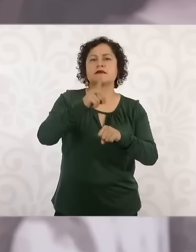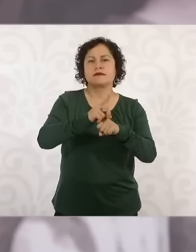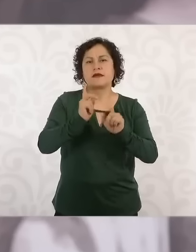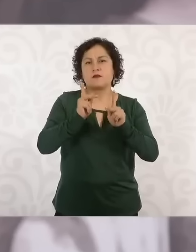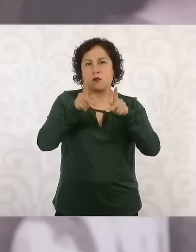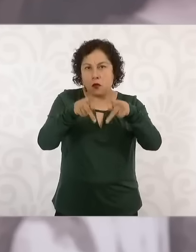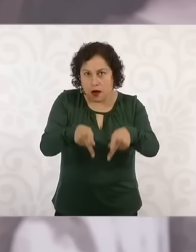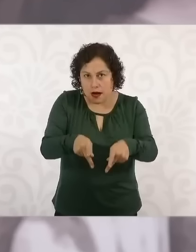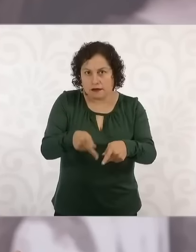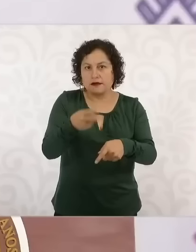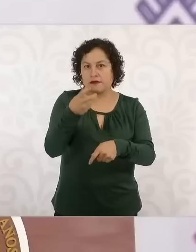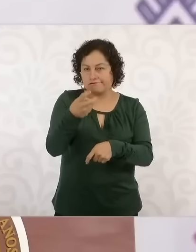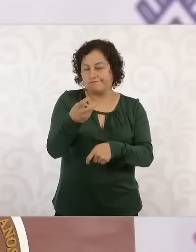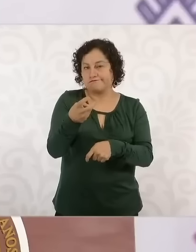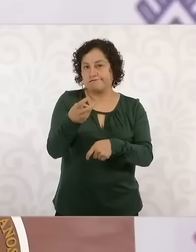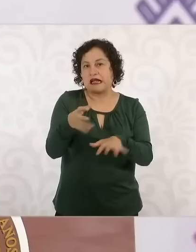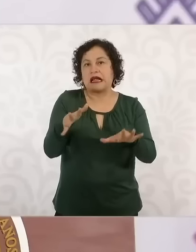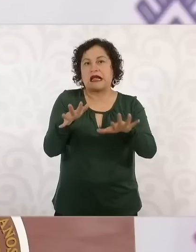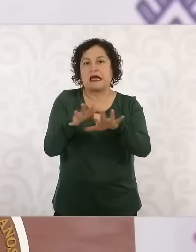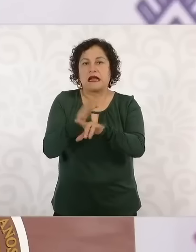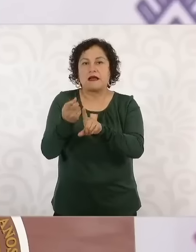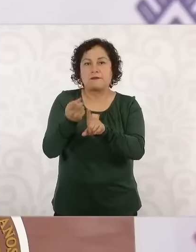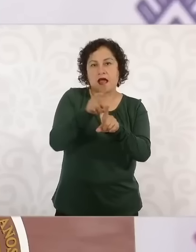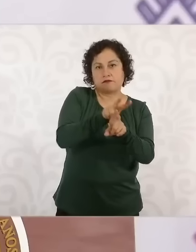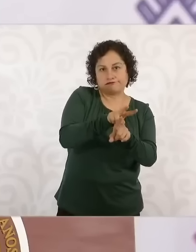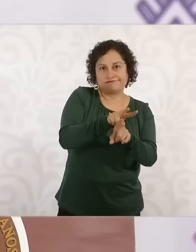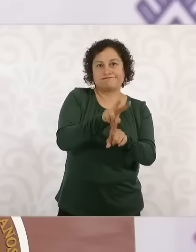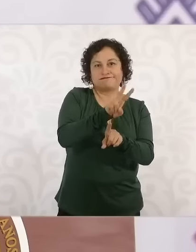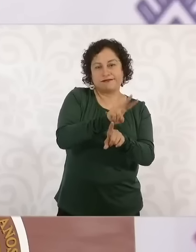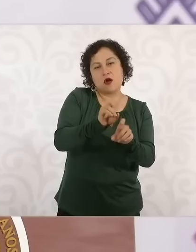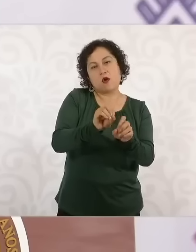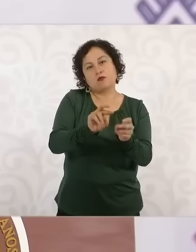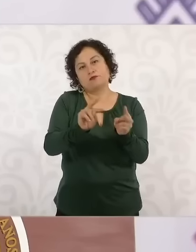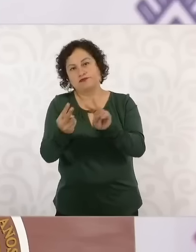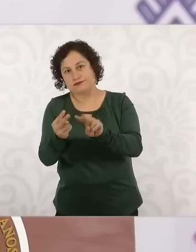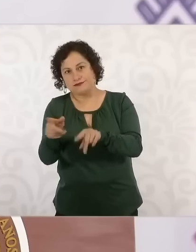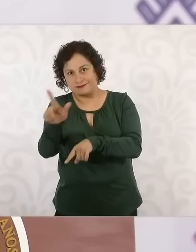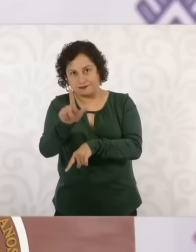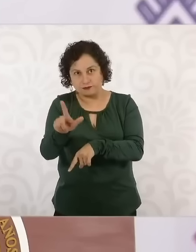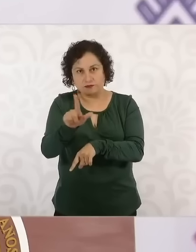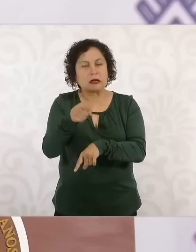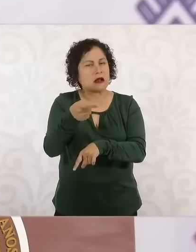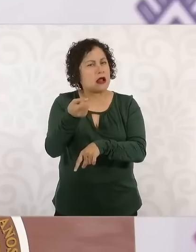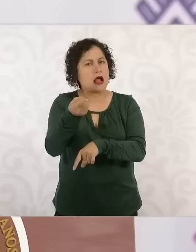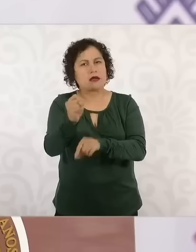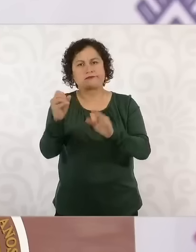que se intercambian por un viernes o por un lunes, están contemplados en el calendario. Y decirles